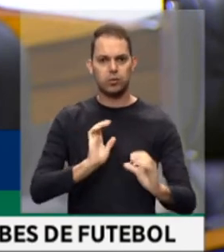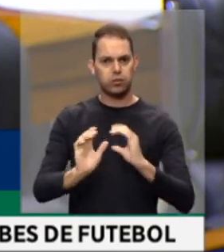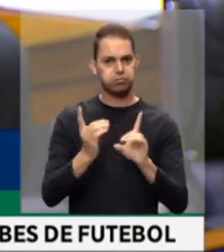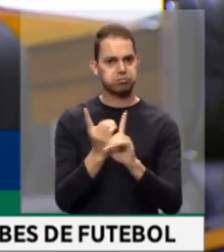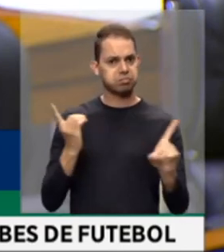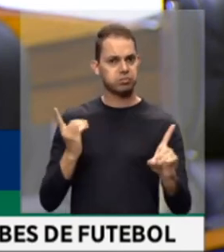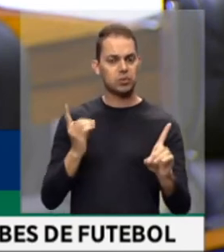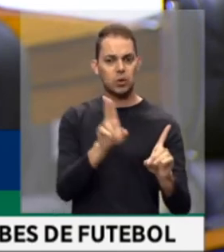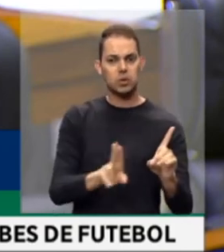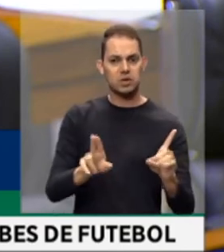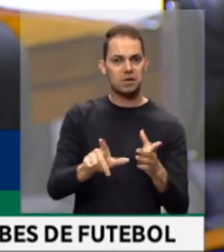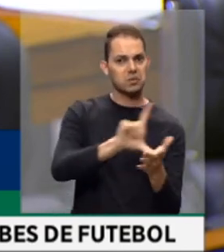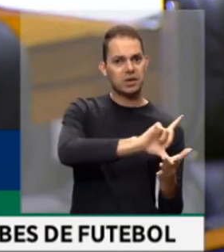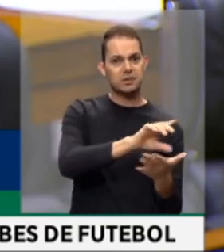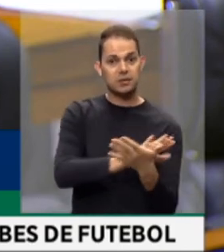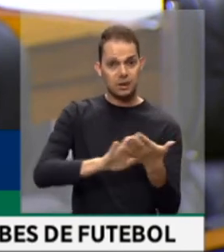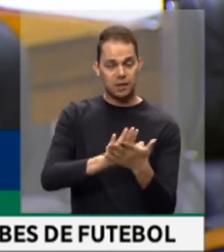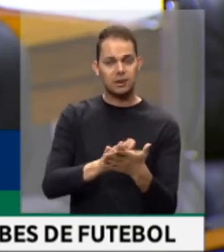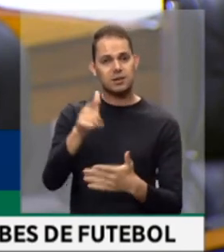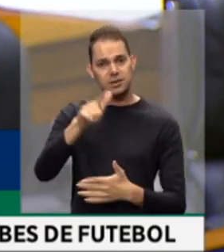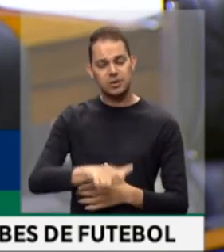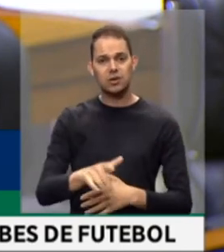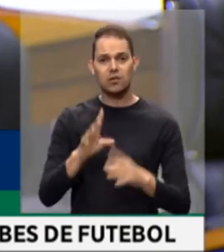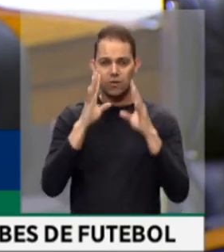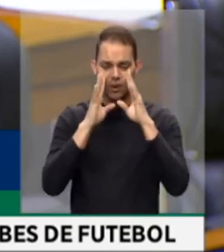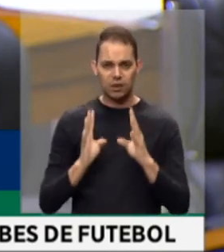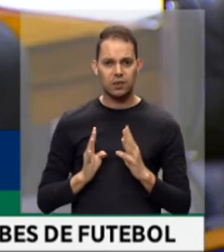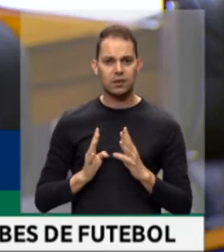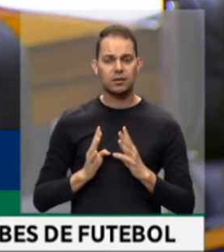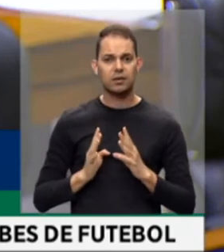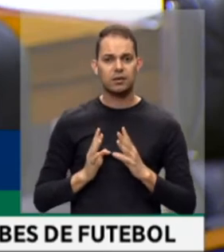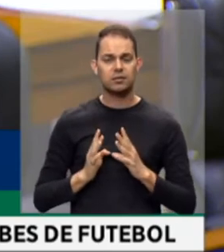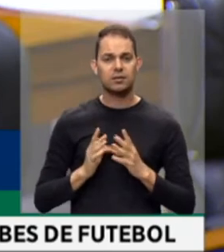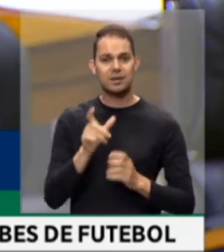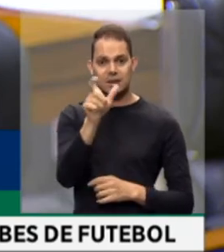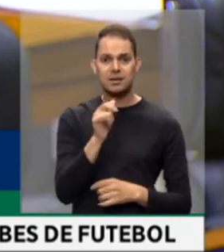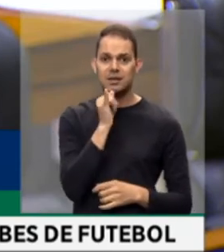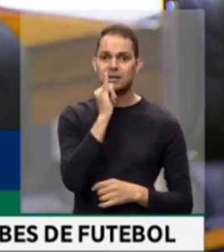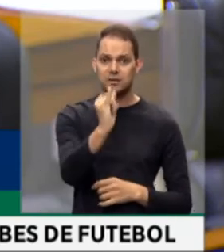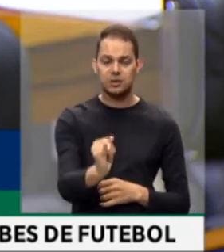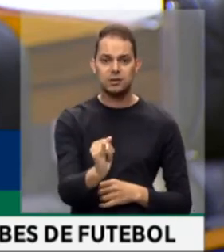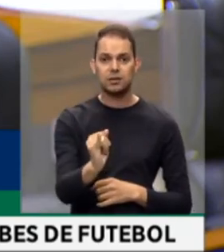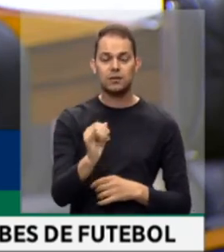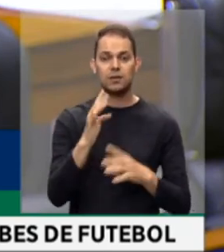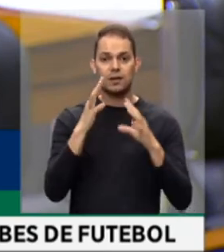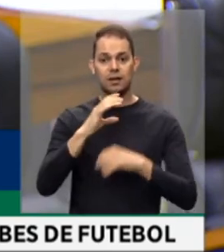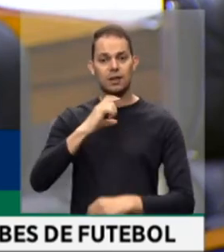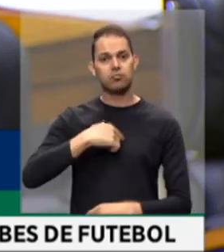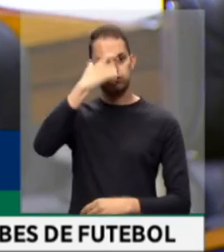É O FUNDO DE DE... DE UTILIZAÇÃO QUE PRECISA SER UTILIZADO DA... DA TELECOMUNICAÇÃO QUE NÃO FOI. FICA ESSA, MAIS UMA VEZ, EU CHAMO A ATENÇÃO, E LHE